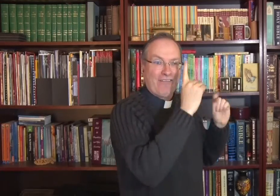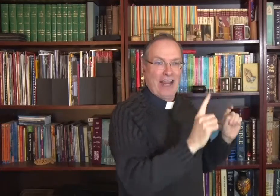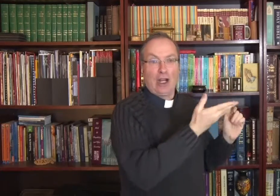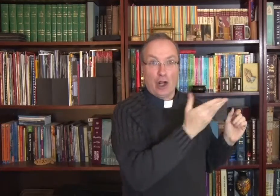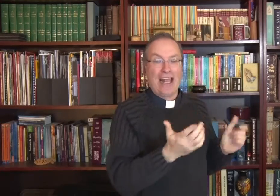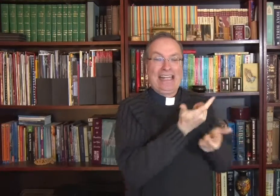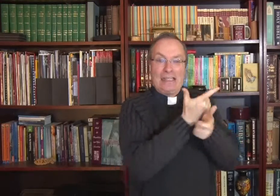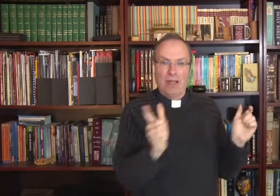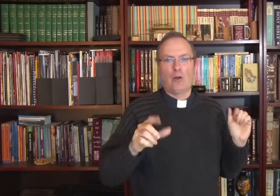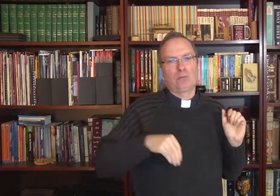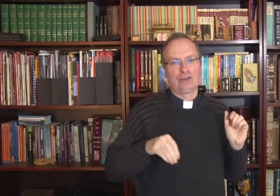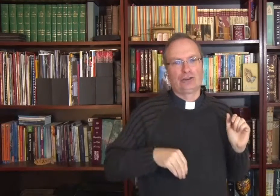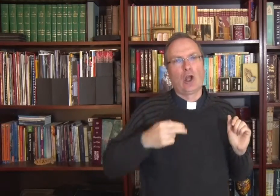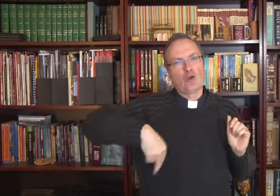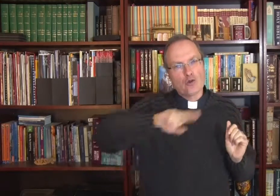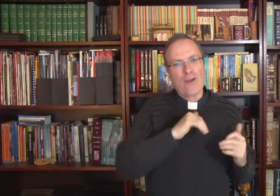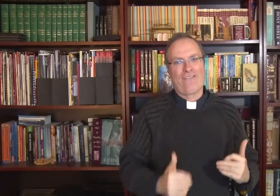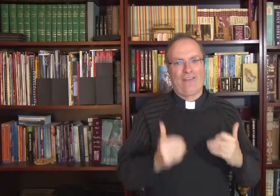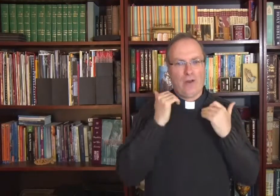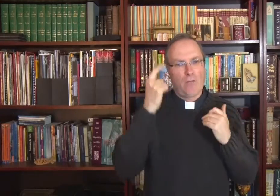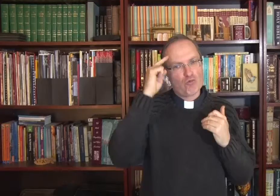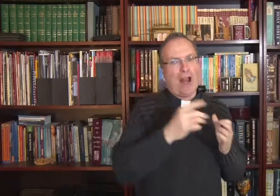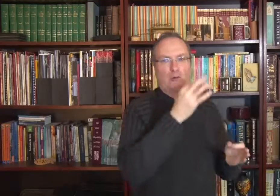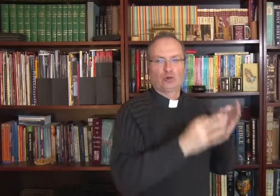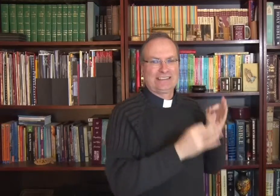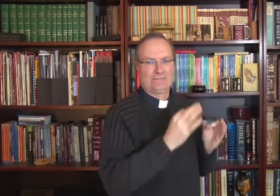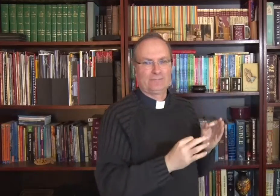afin que, libérés du péché, nous vivions pour la justice.